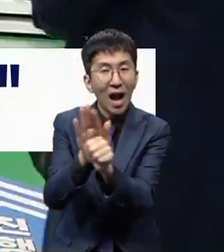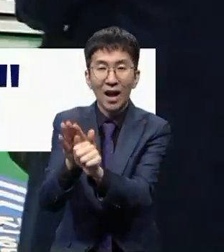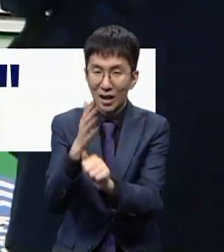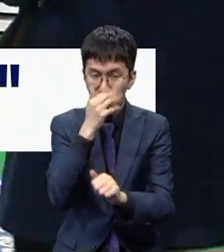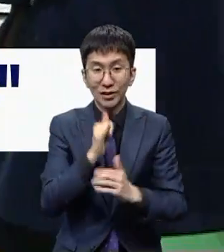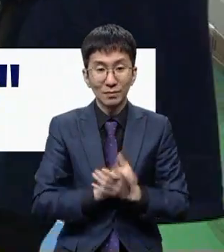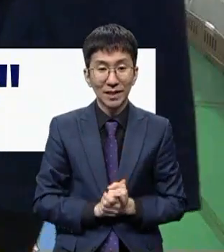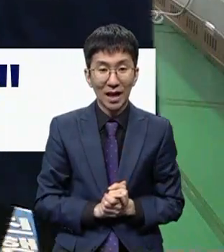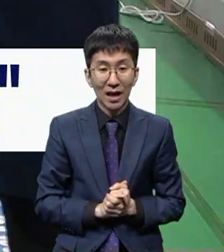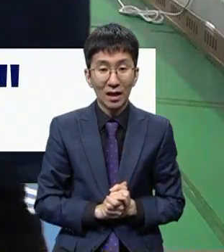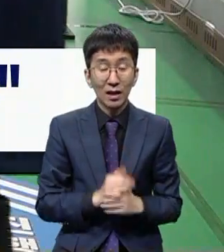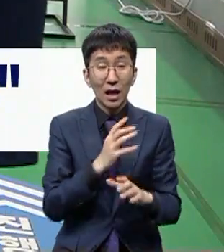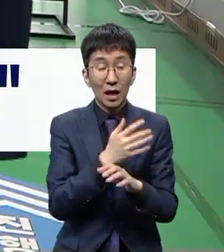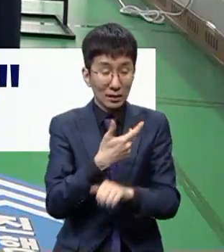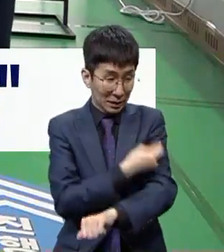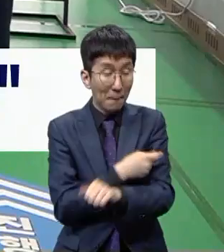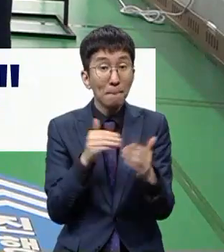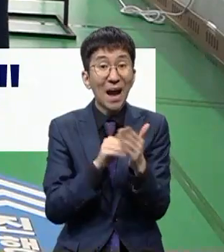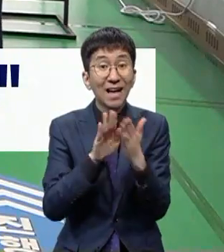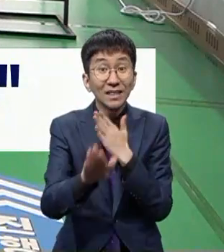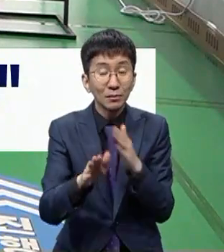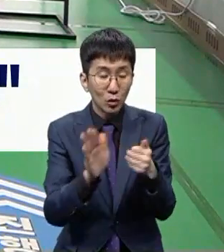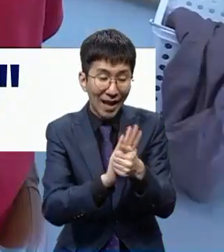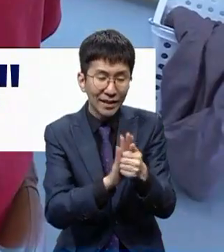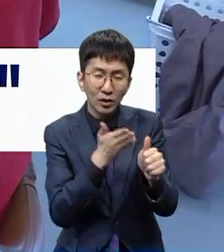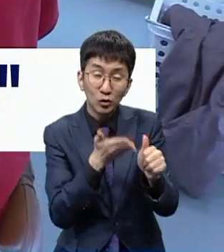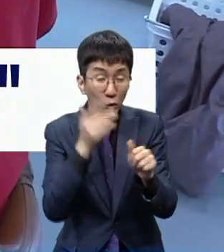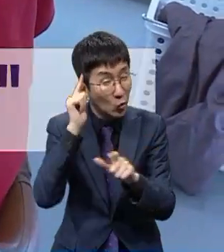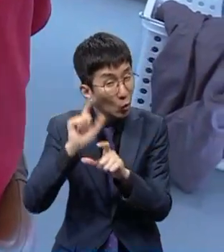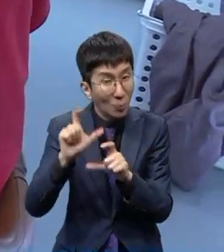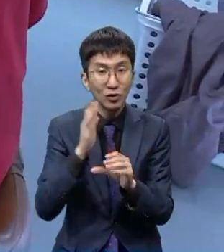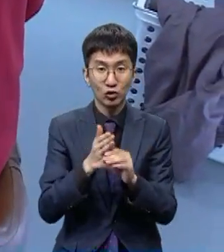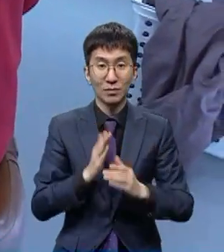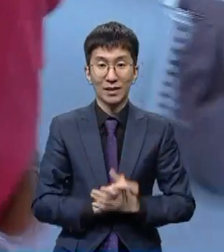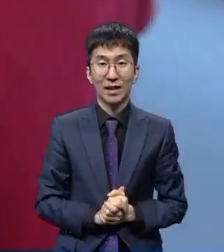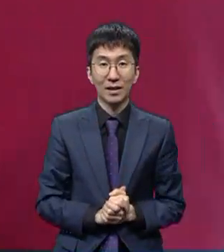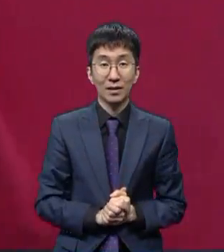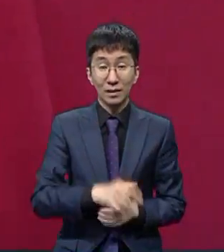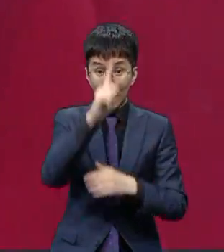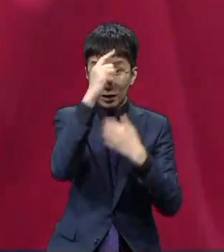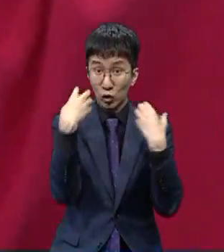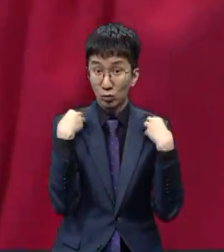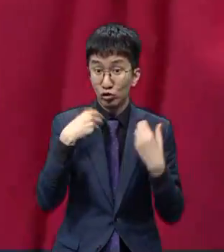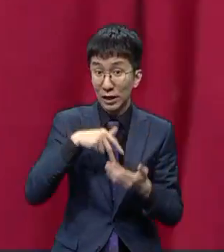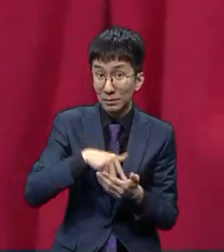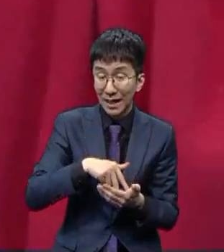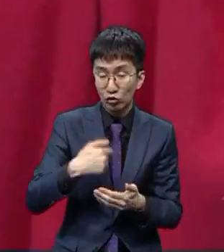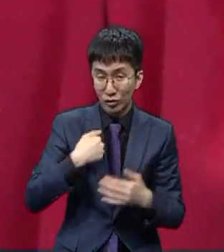강구하고 있습니다. 접종자에게 별도 혜택 즉, 인센티브를 주는 방안도 검토 중입니다. 정부 관계자는 SBS와의 통화에서 우선